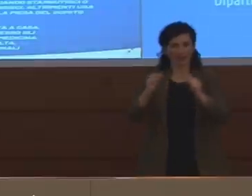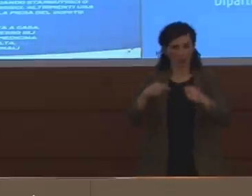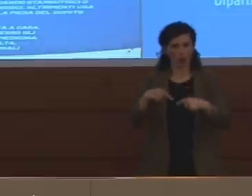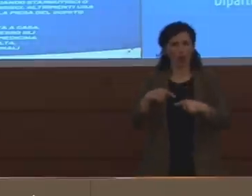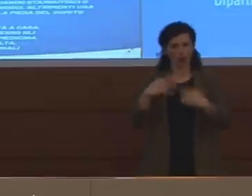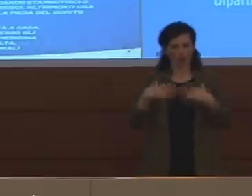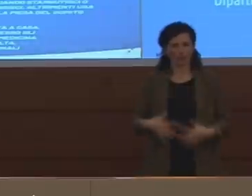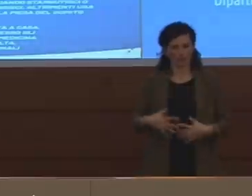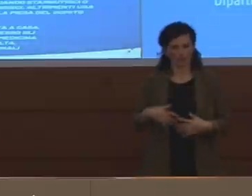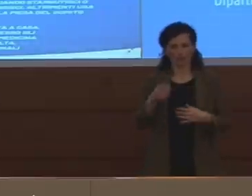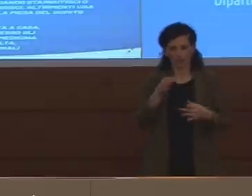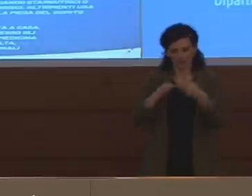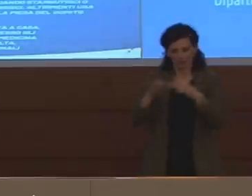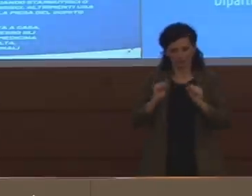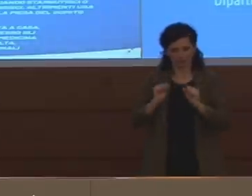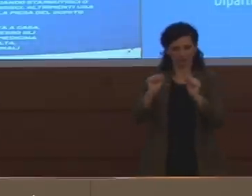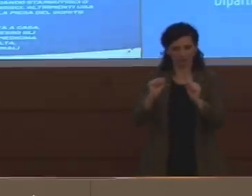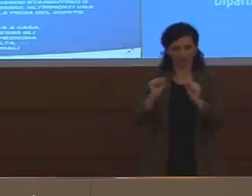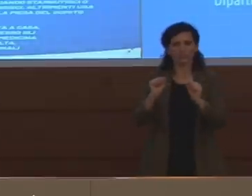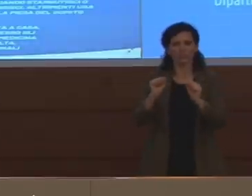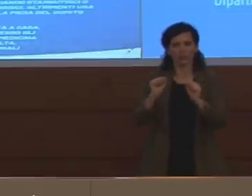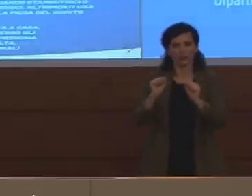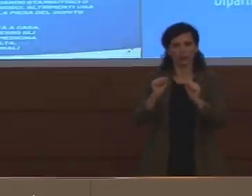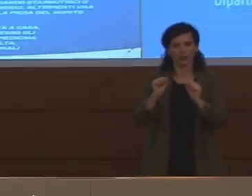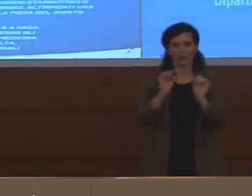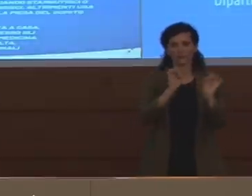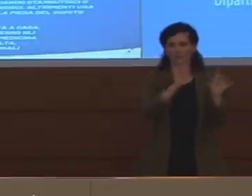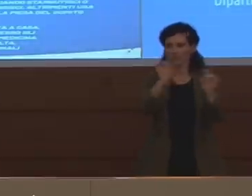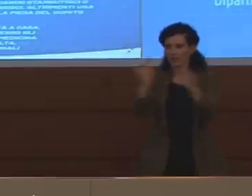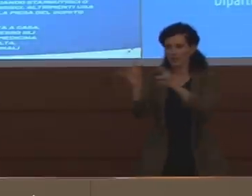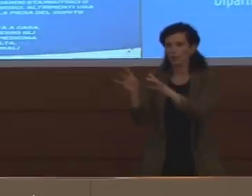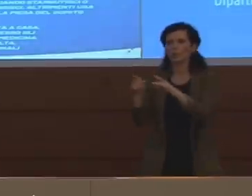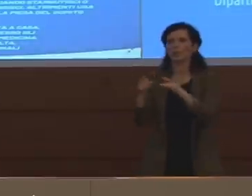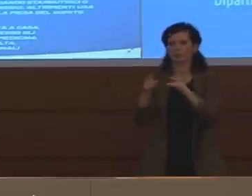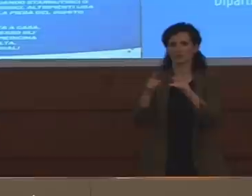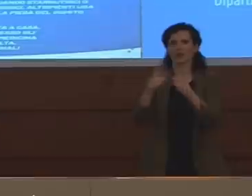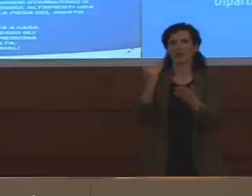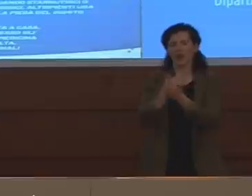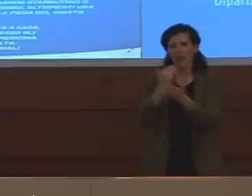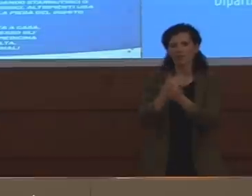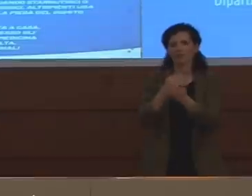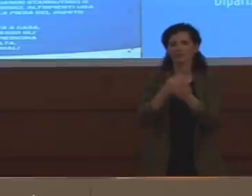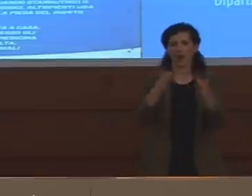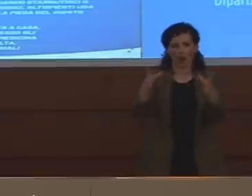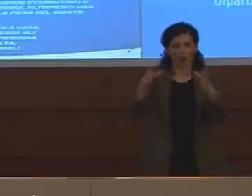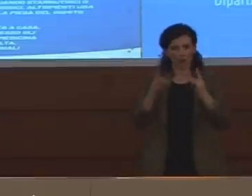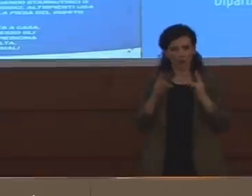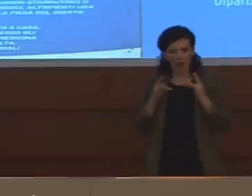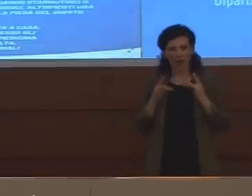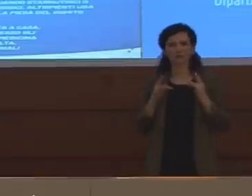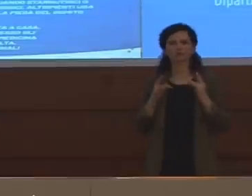esposizione al virus, di contagio e di elaborazione di una risposta da parte